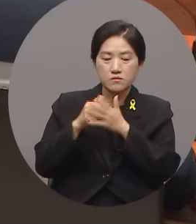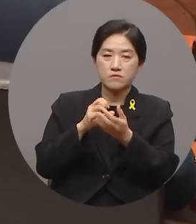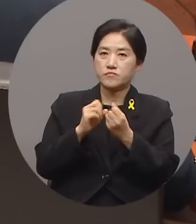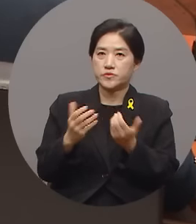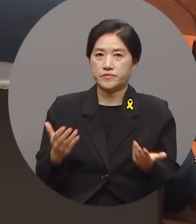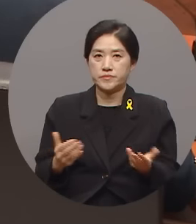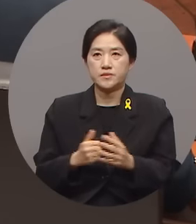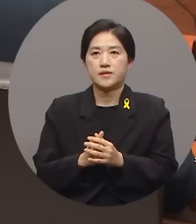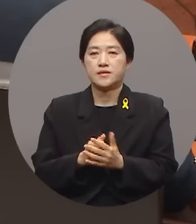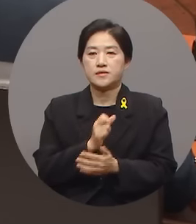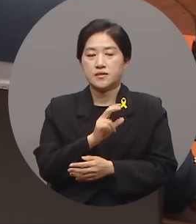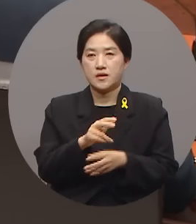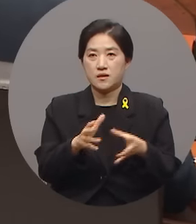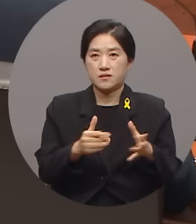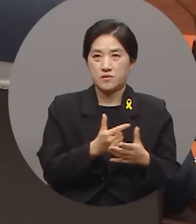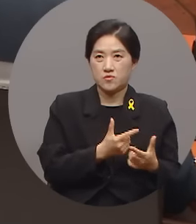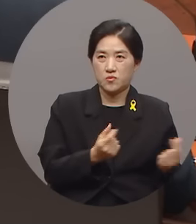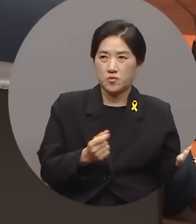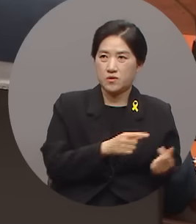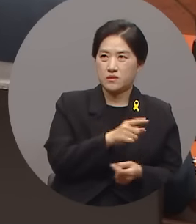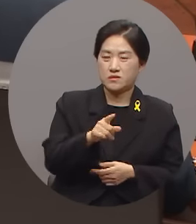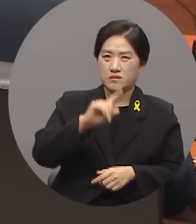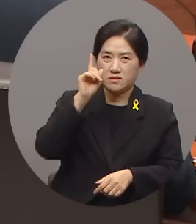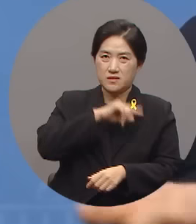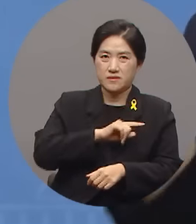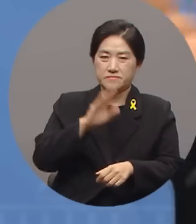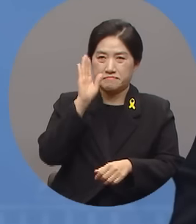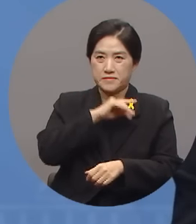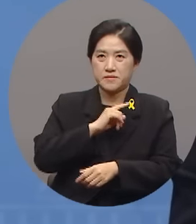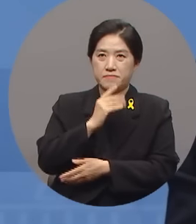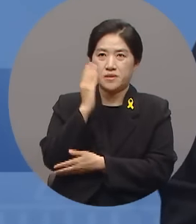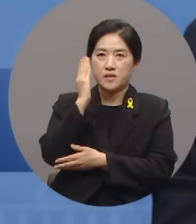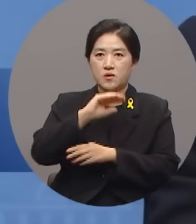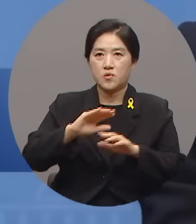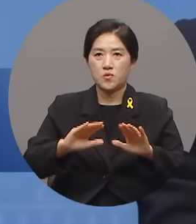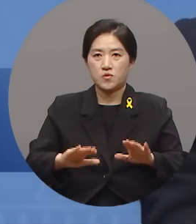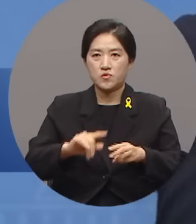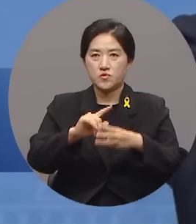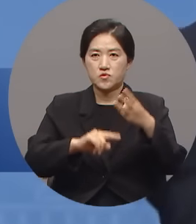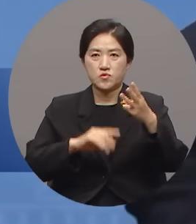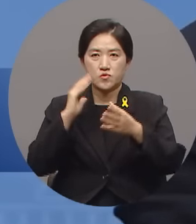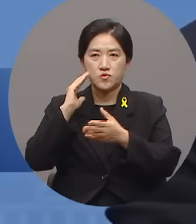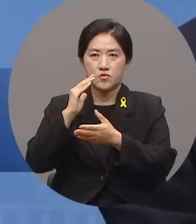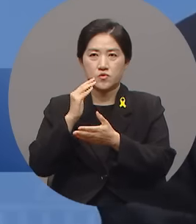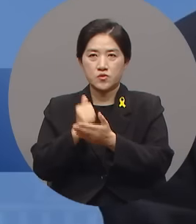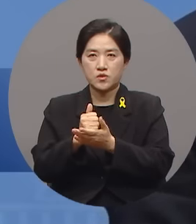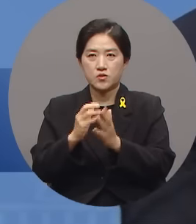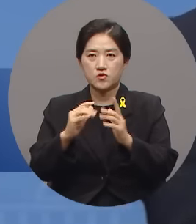아무런 입장을 밝히지 않았습니다.